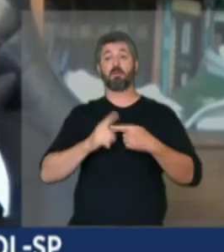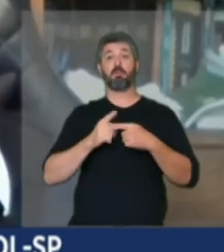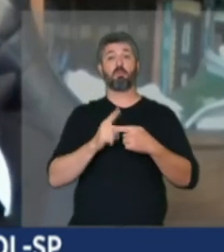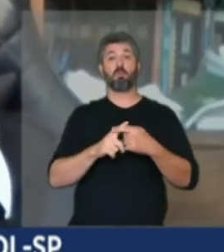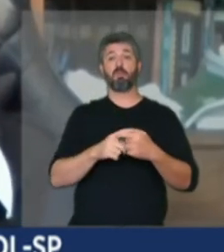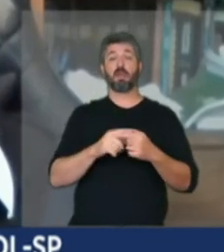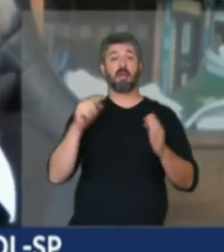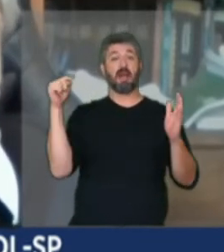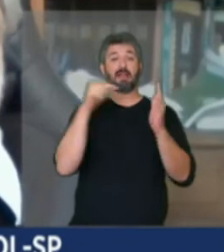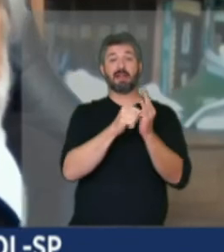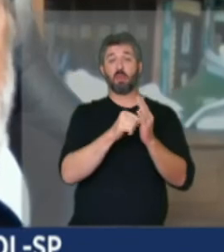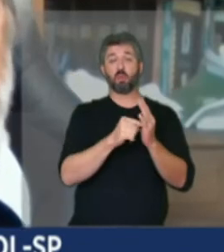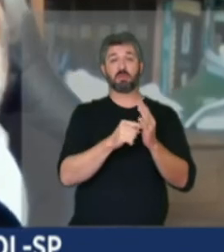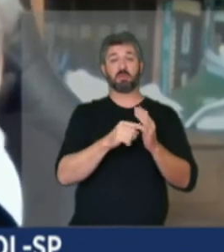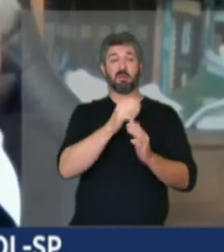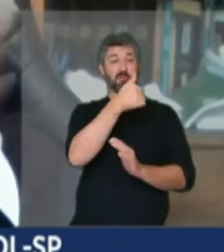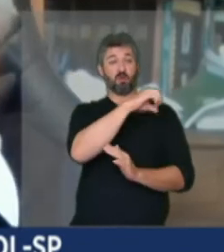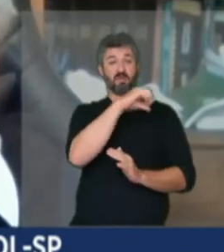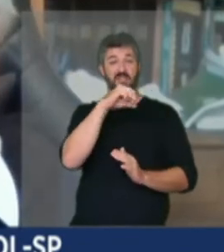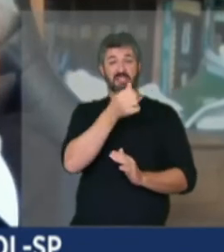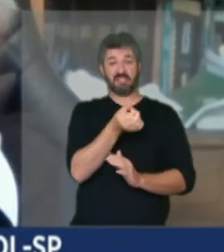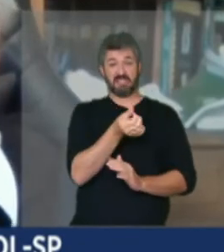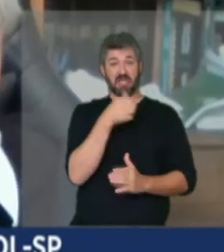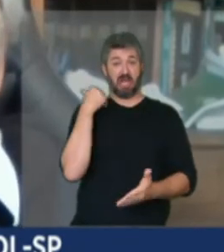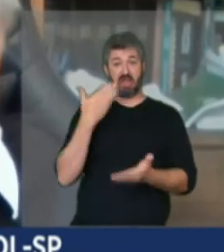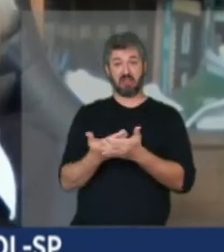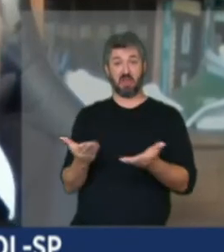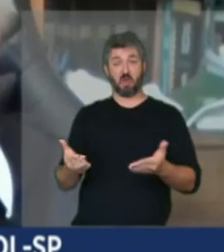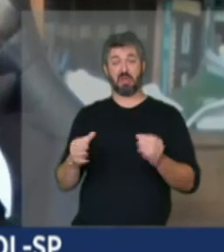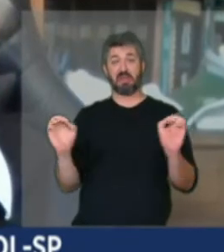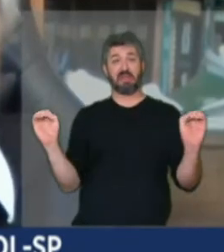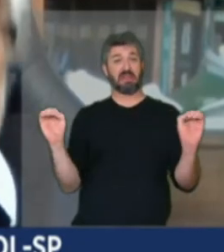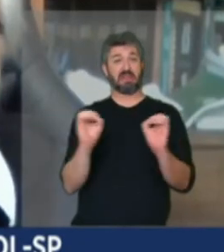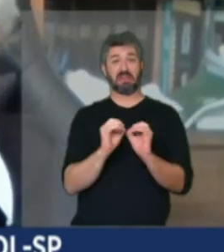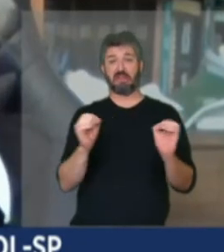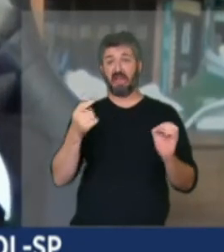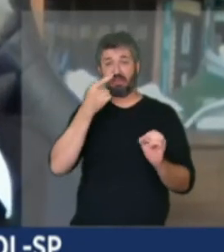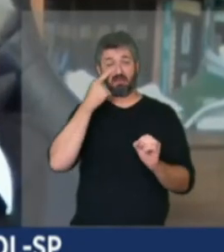CAMPAINHA]. DESDE 1996 QUE TEM HAVIDO ALGUM TIPO DE FRAUDE, E EM SEGUNDO LUGAR, QUEM VAI DECIDIR É A CÂMARA DOS